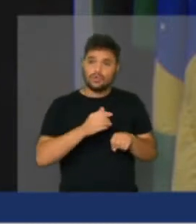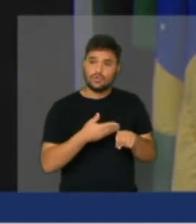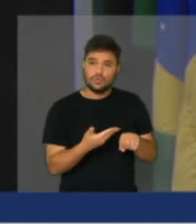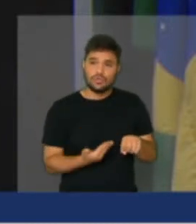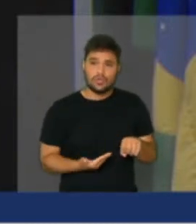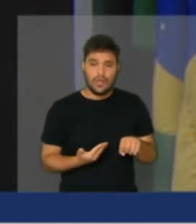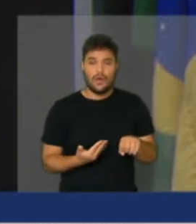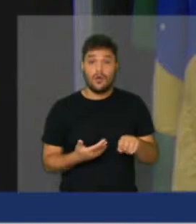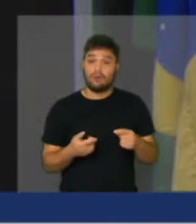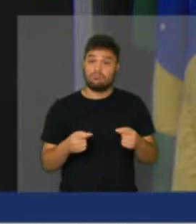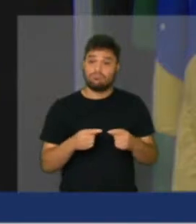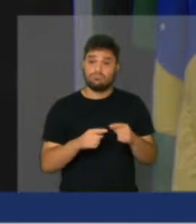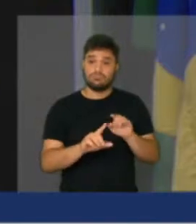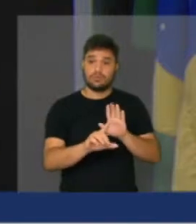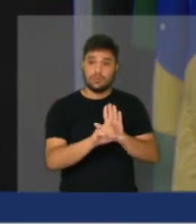LEGAIS COMO JÁ TÍNHAMOS